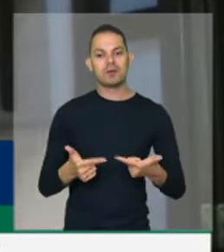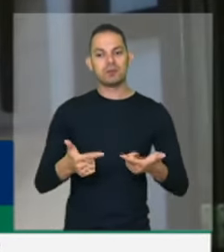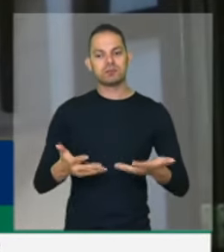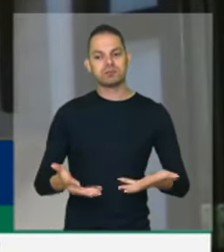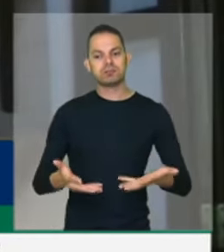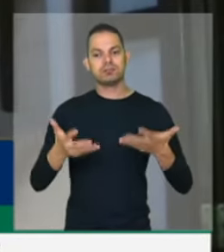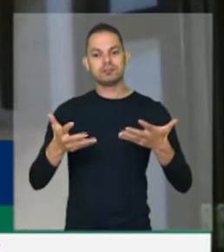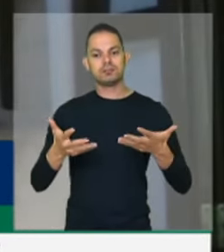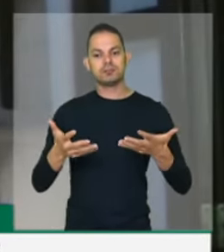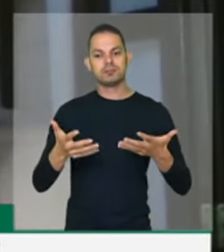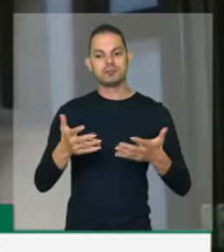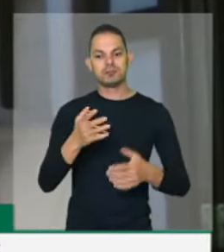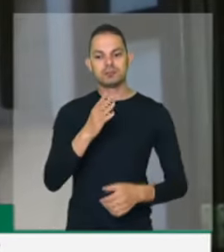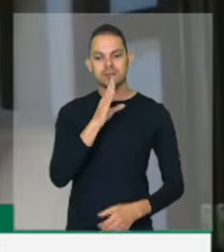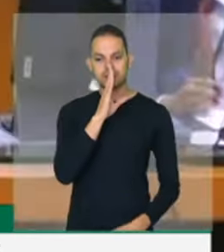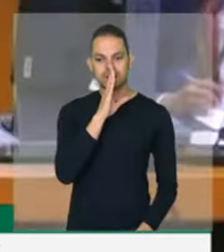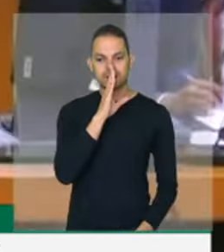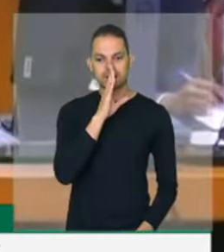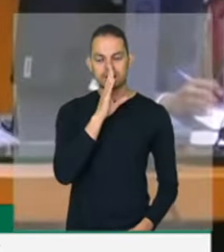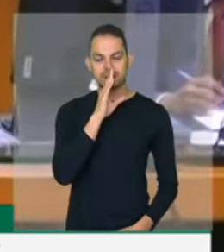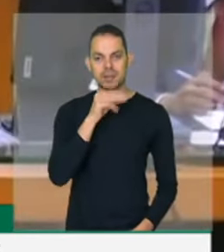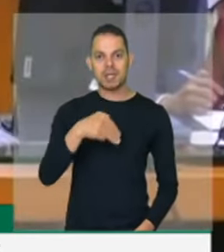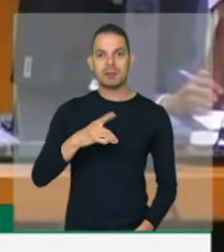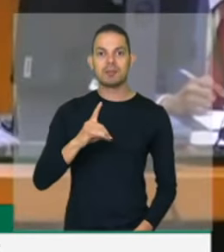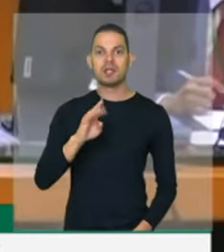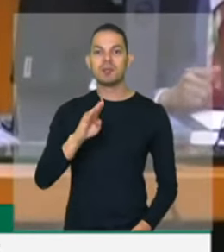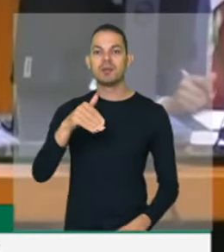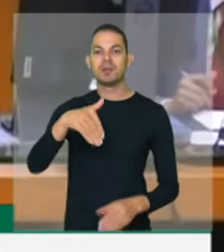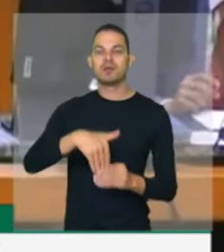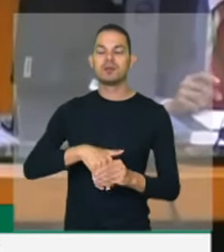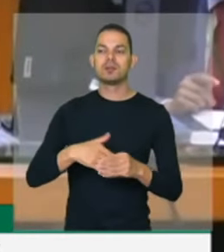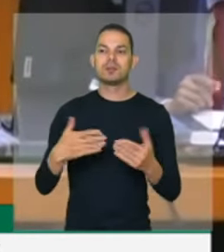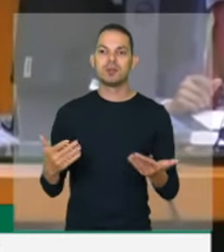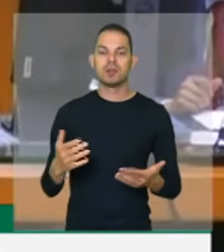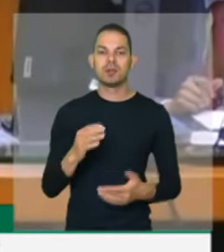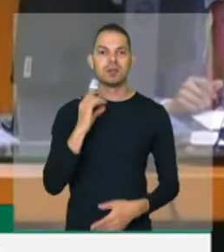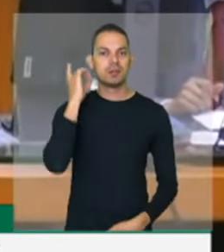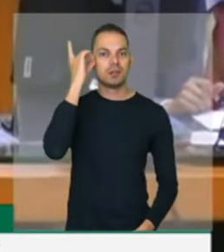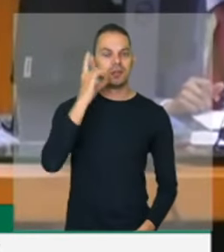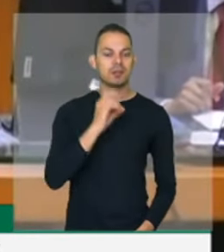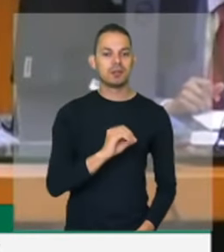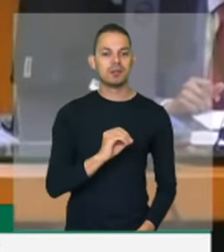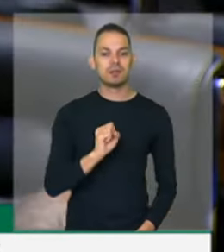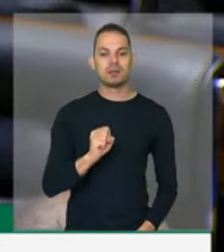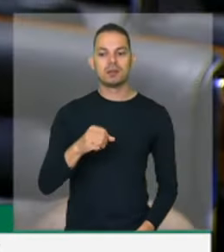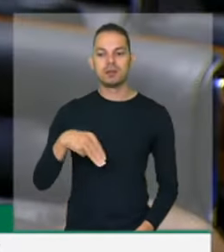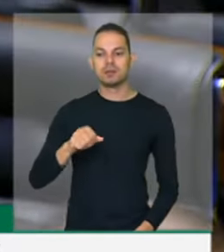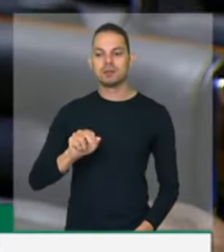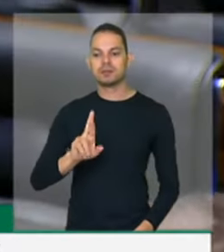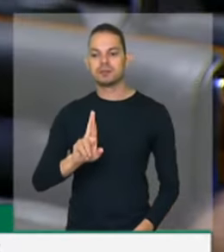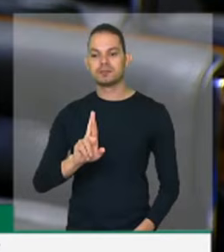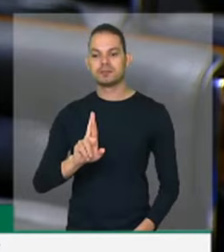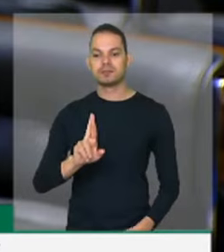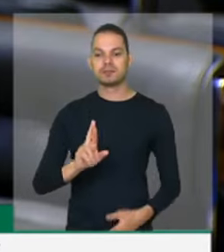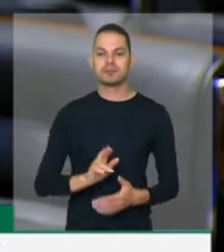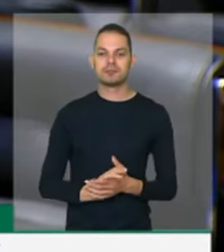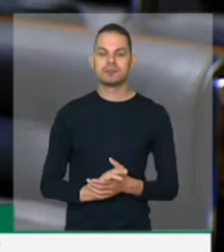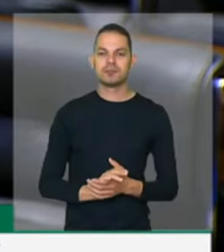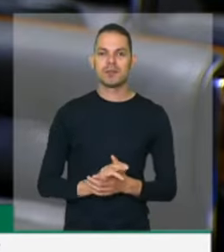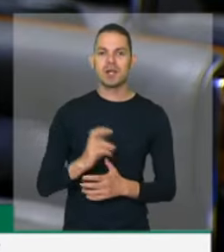AMPLIAR, FORTALECER ... -- [PRESIDENTE]: COMO ORIENTA O MDB, DEPUTADO OSMAR. -- [DEP. OSMAR]: EU QUERIA FAZER UMA OBSERVAÇÃO PARA QUEM JÁ ENFRENTOU